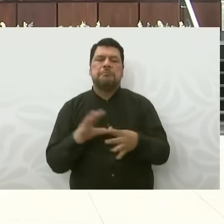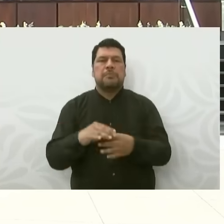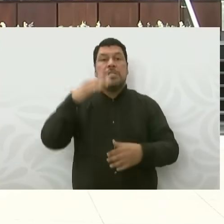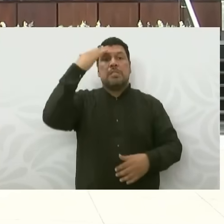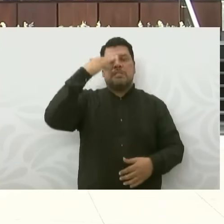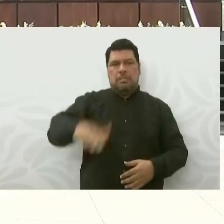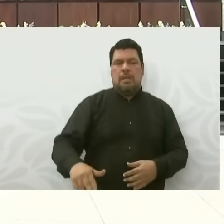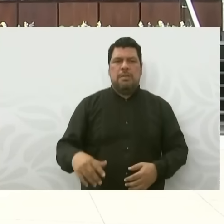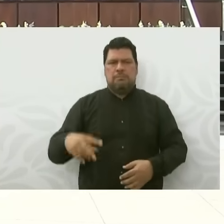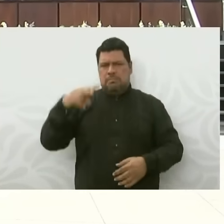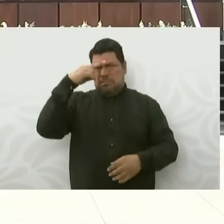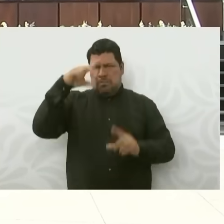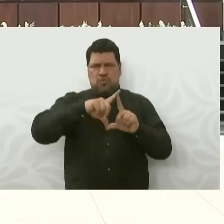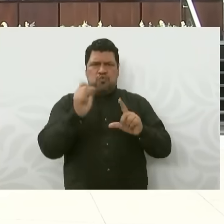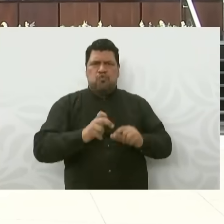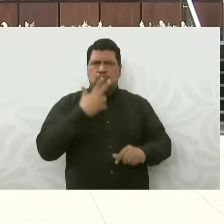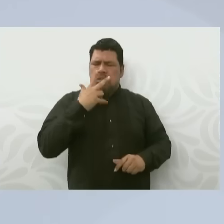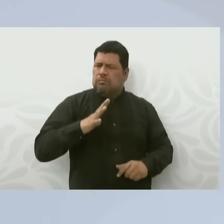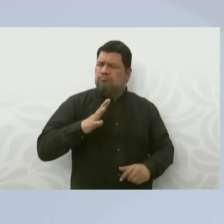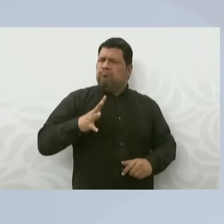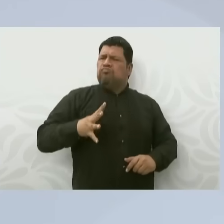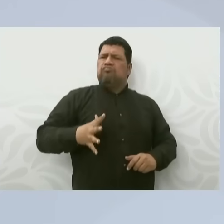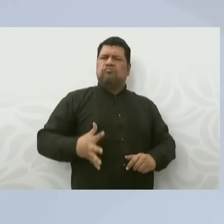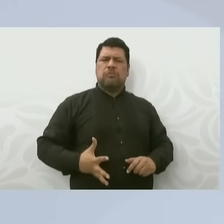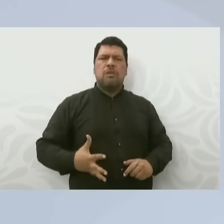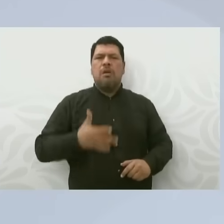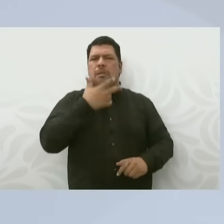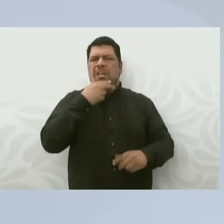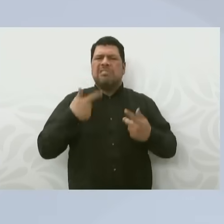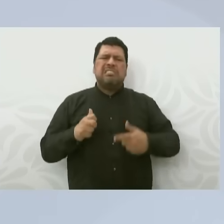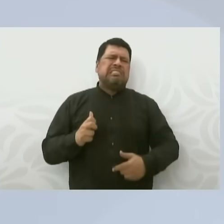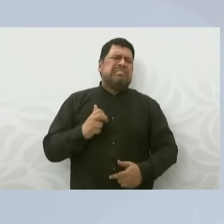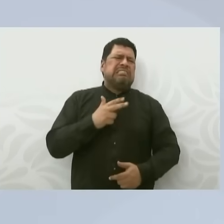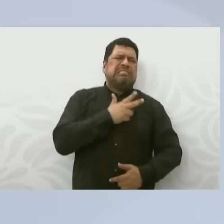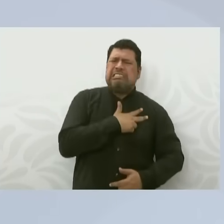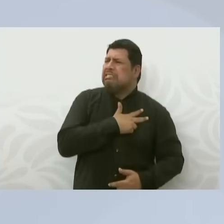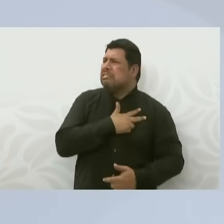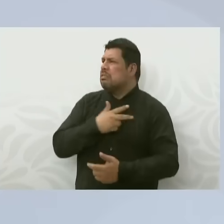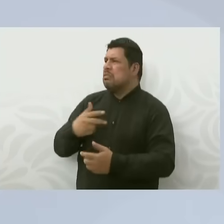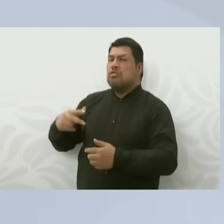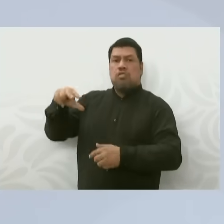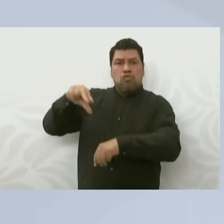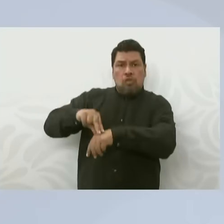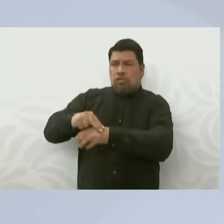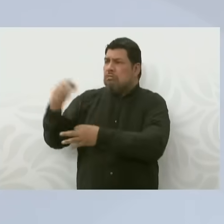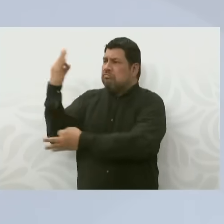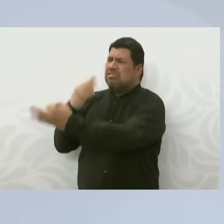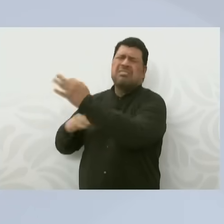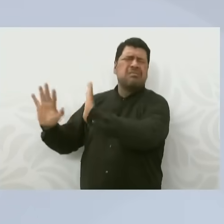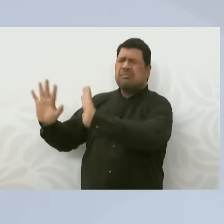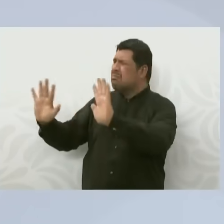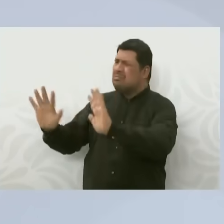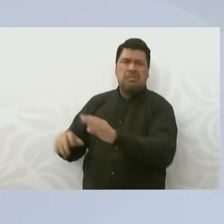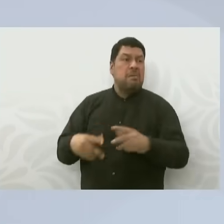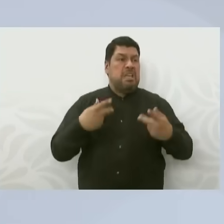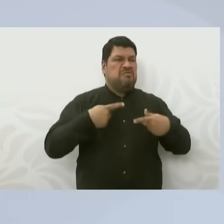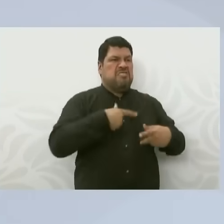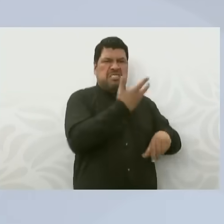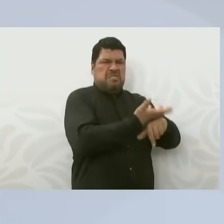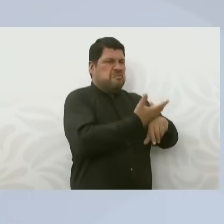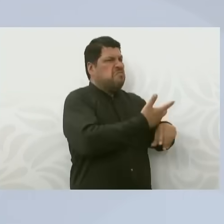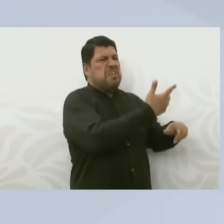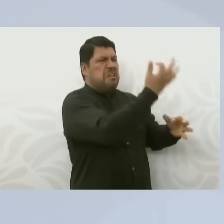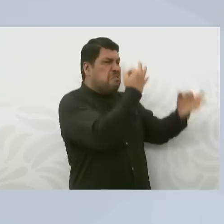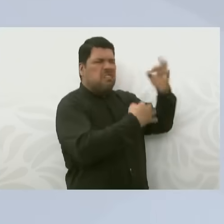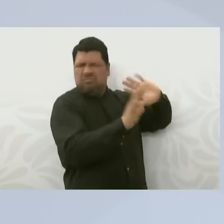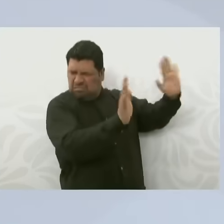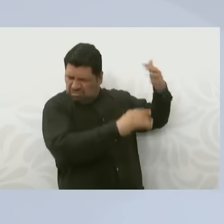orgullo patriótico los heridos rechazaron la atención médica extranjera al enterarse de lo